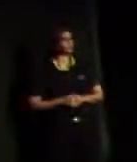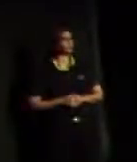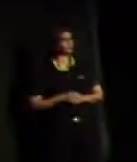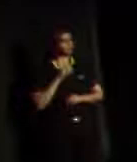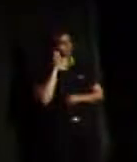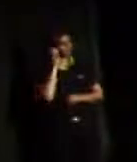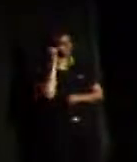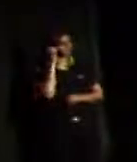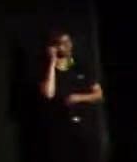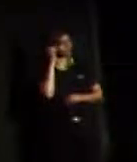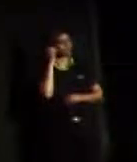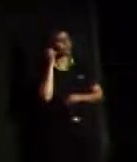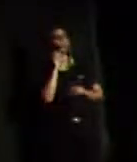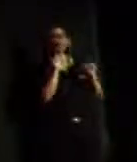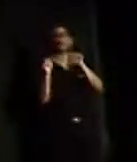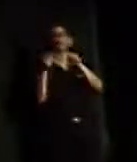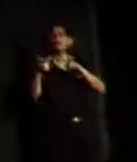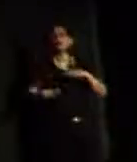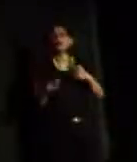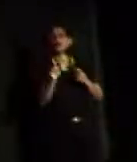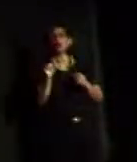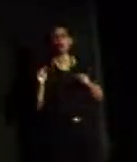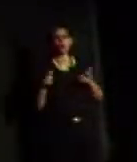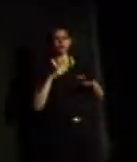O que mais que tem que eu não perguntei? Estudante?